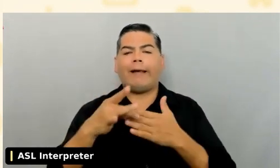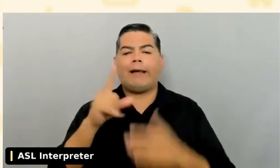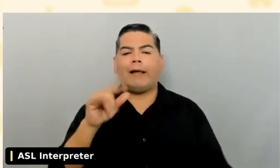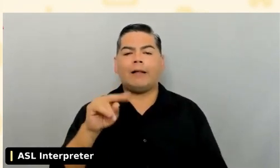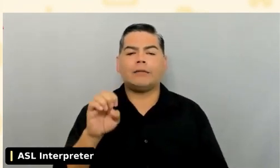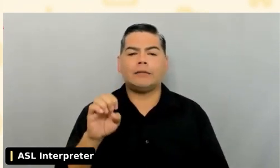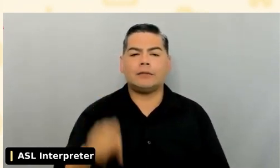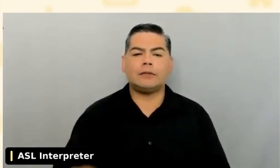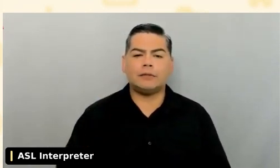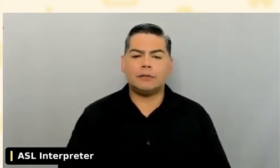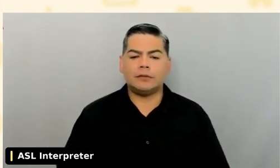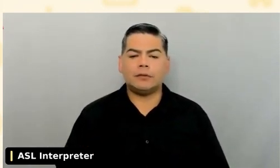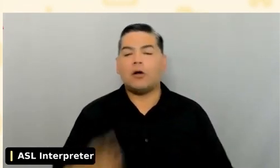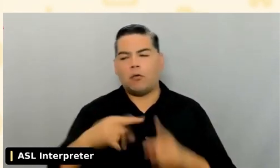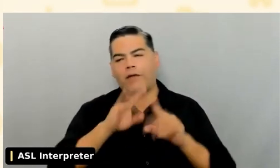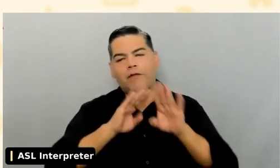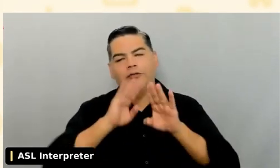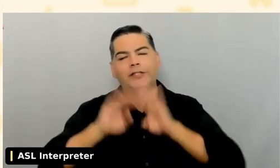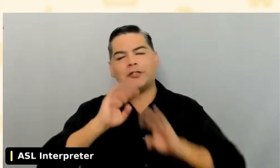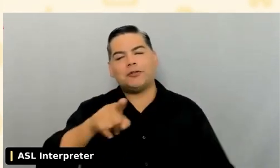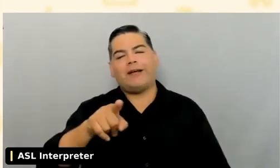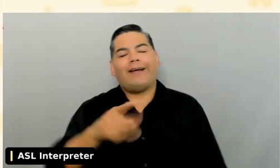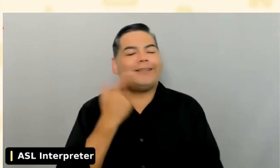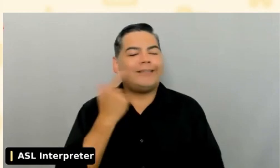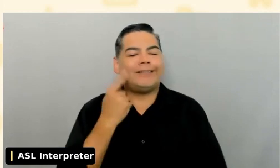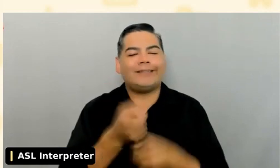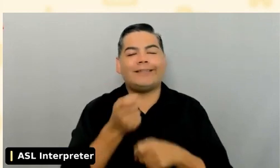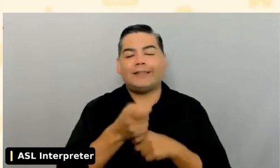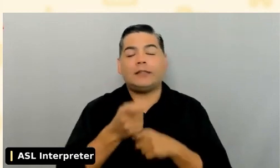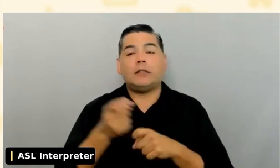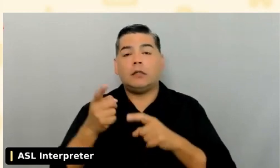Cuando te frustre. [Risas] Cuando estás tratanto de crear contenido,